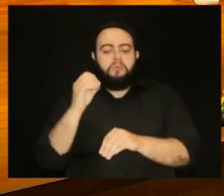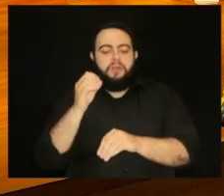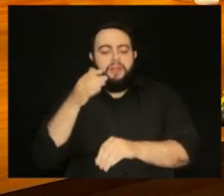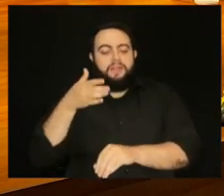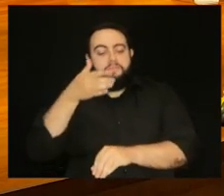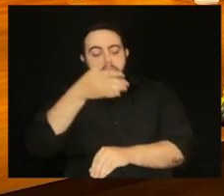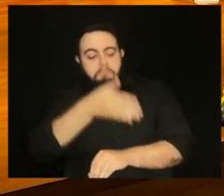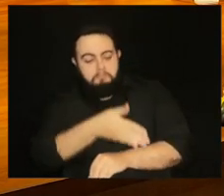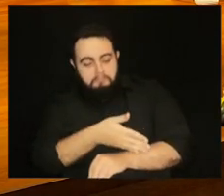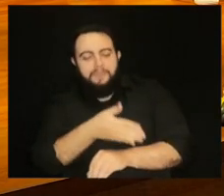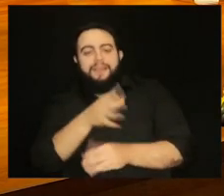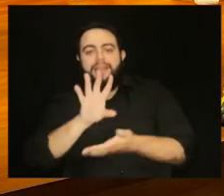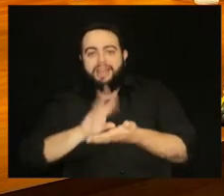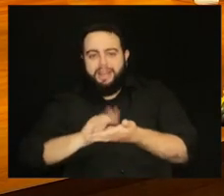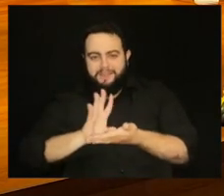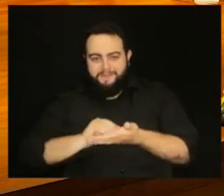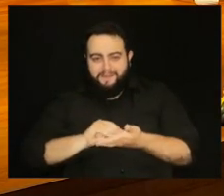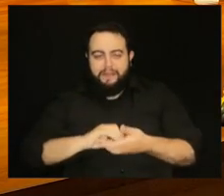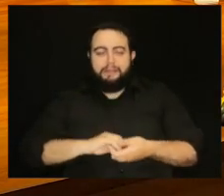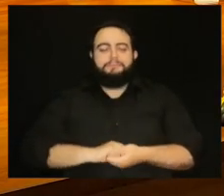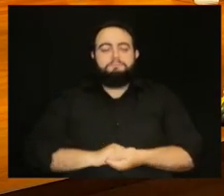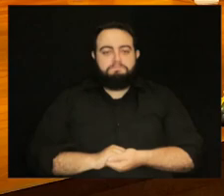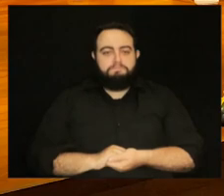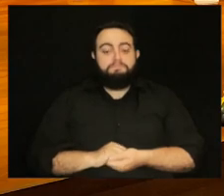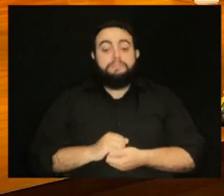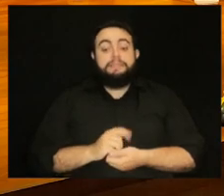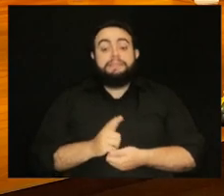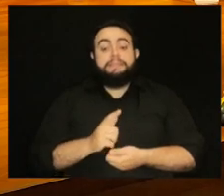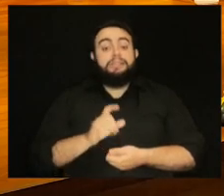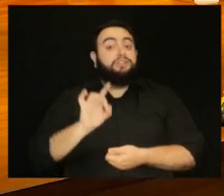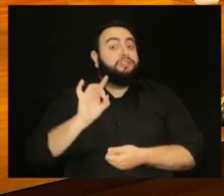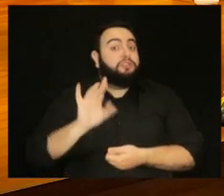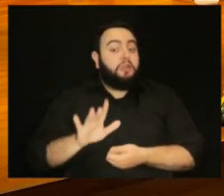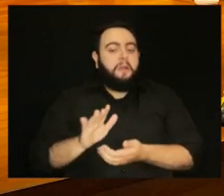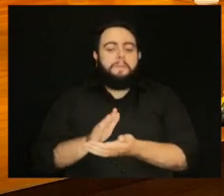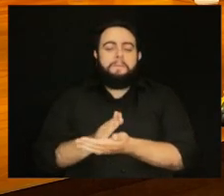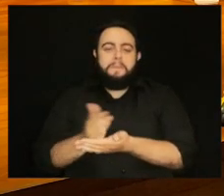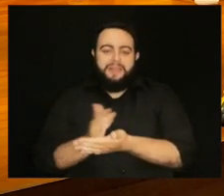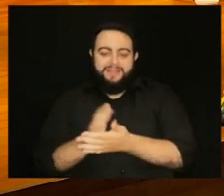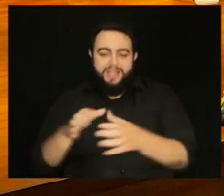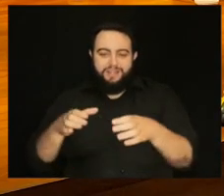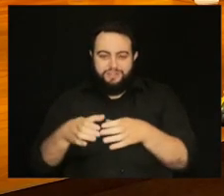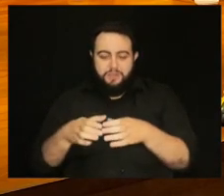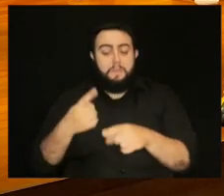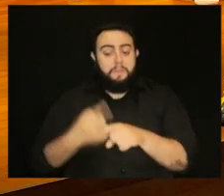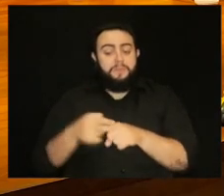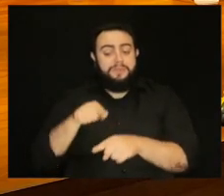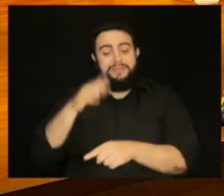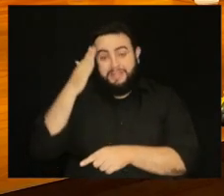muito impressionante para mim, traz só metade da banda porque ele sabia já tinham dito para ele